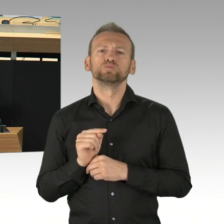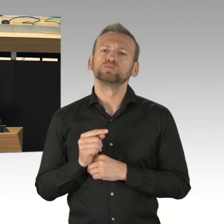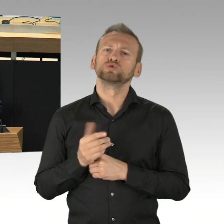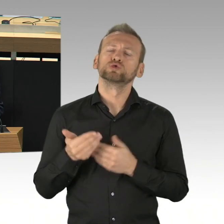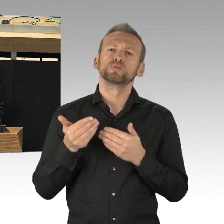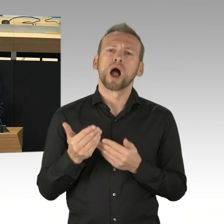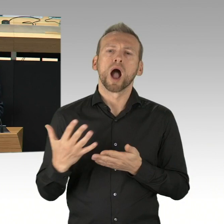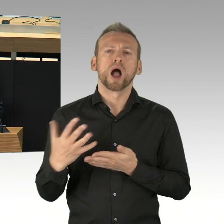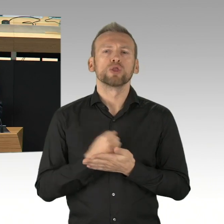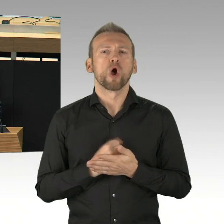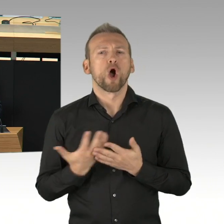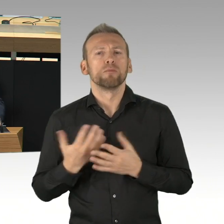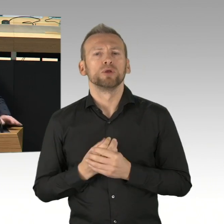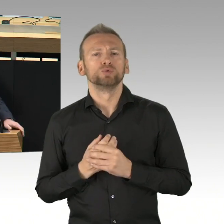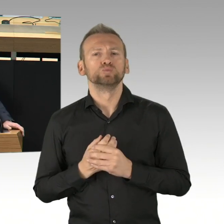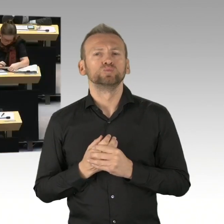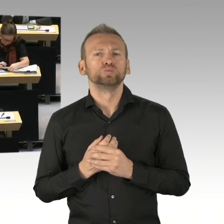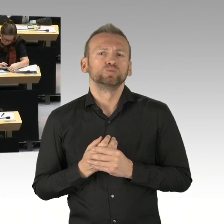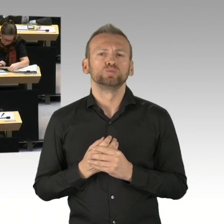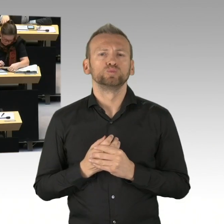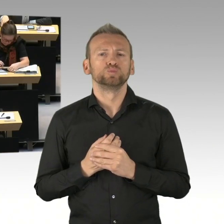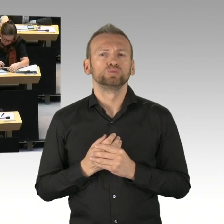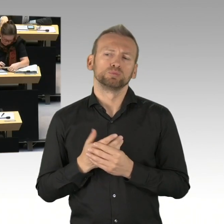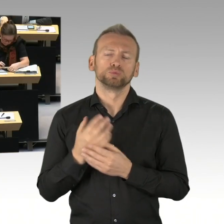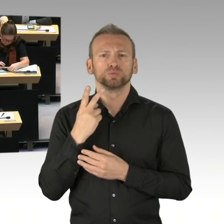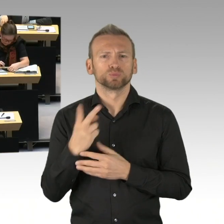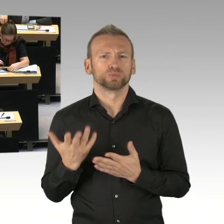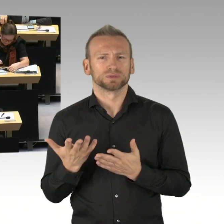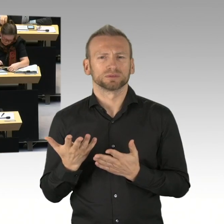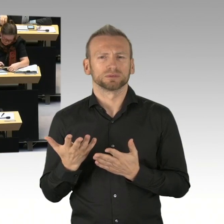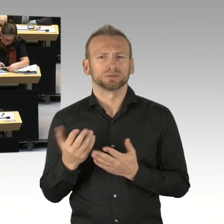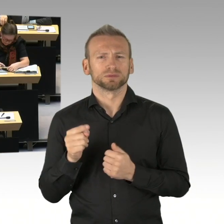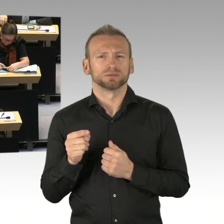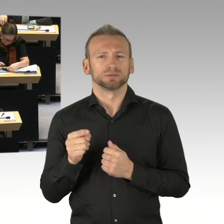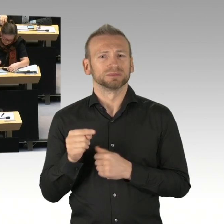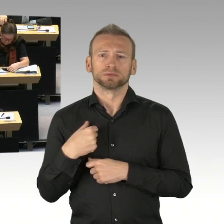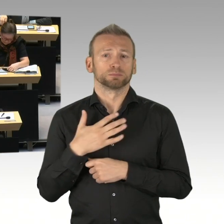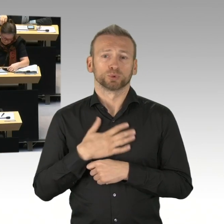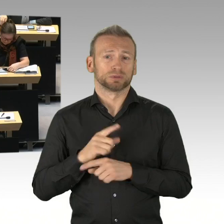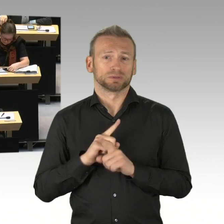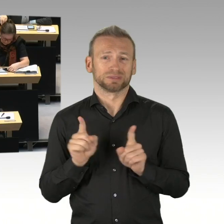(Beifall) Ein Weiteres kommt hinzu.